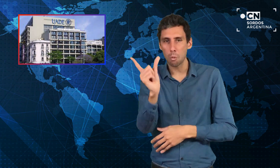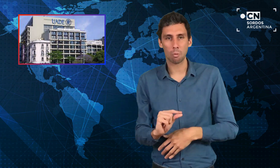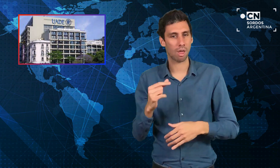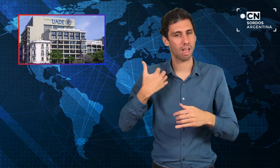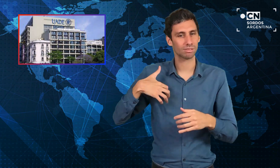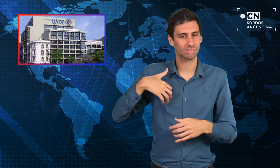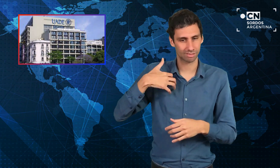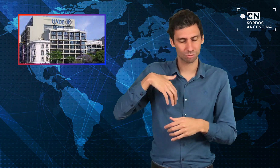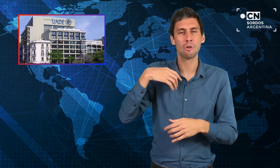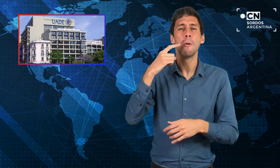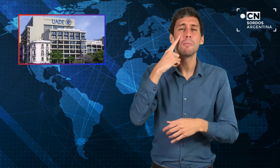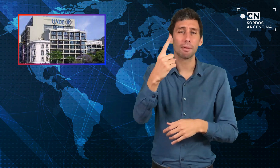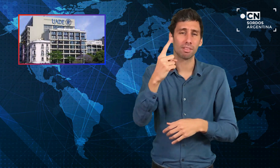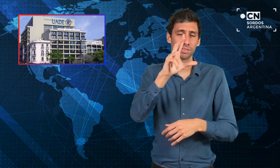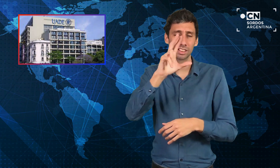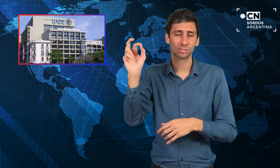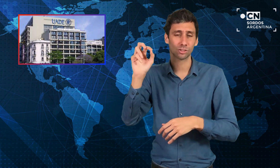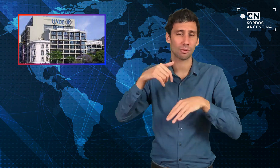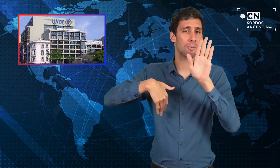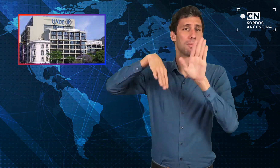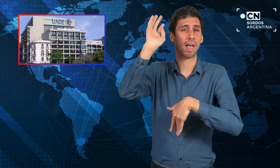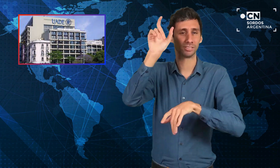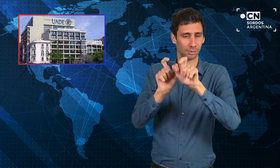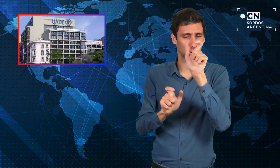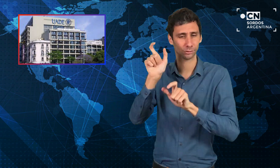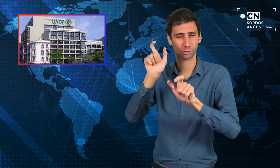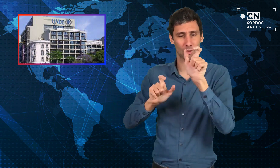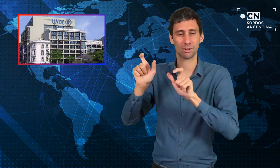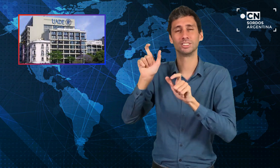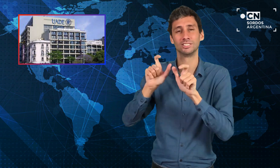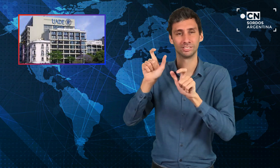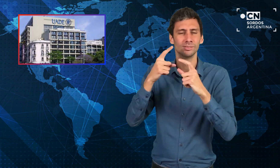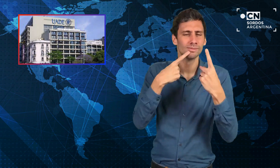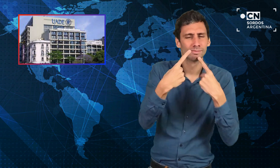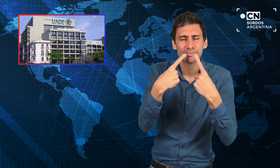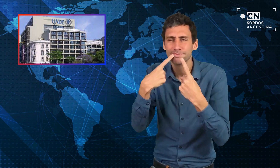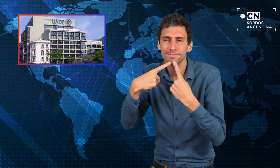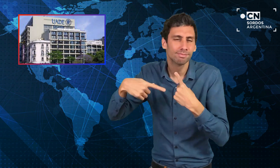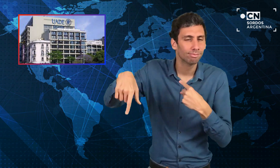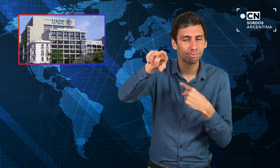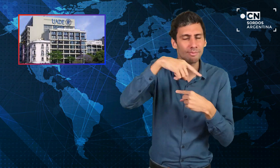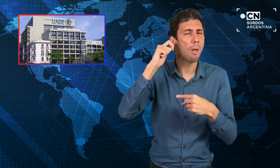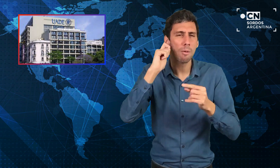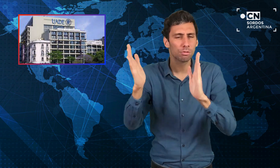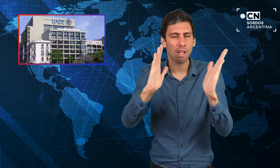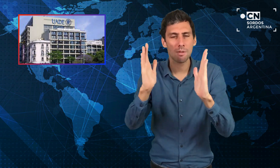entre más de 1.300 personas de todo el país, más de la mitad